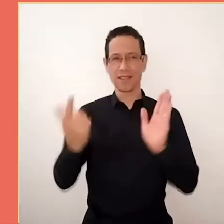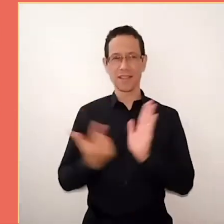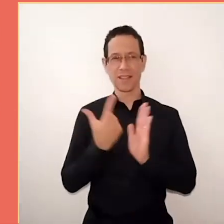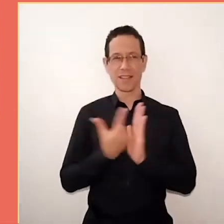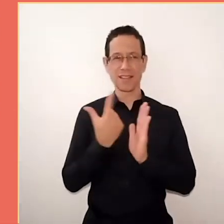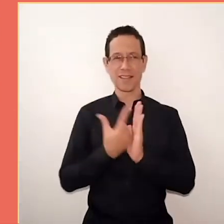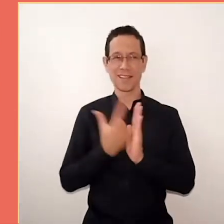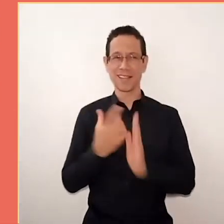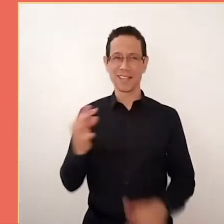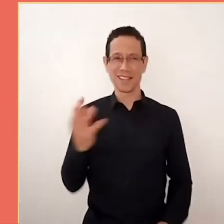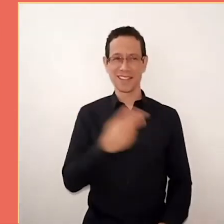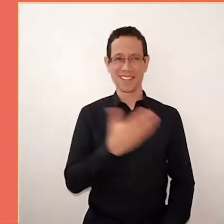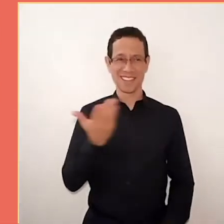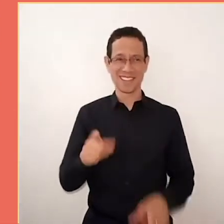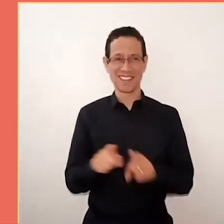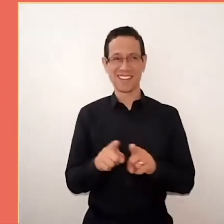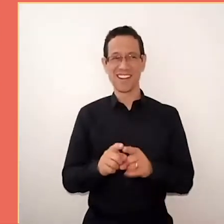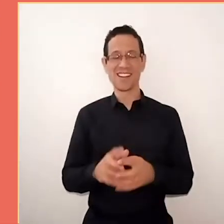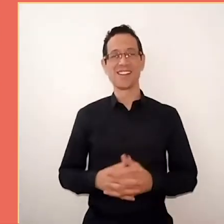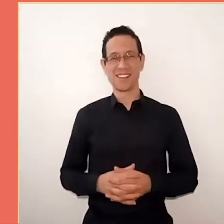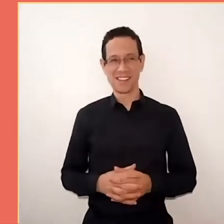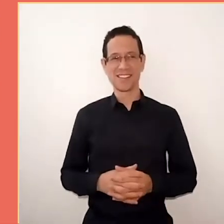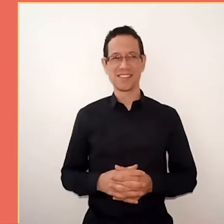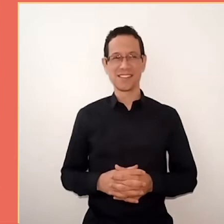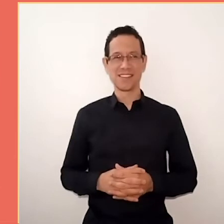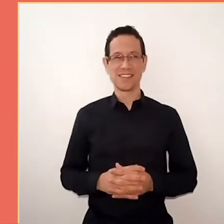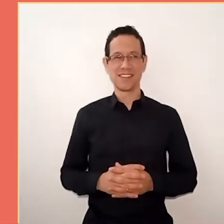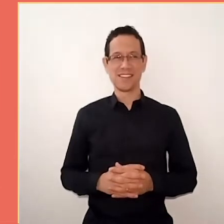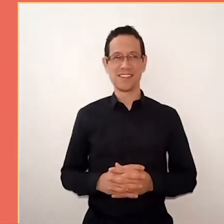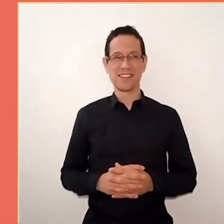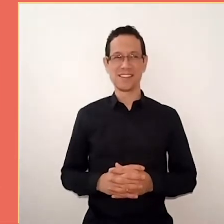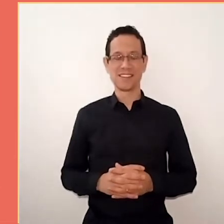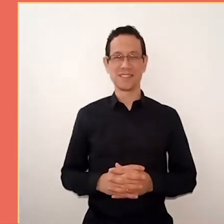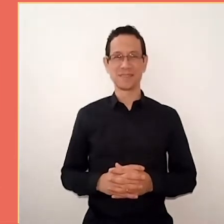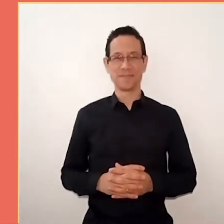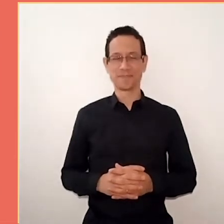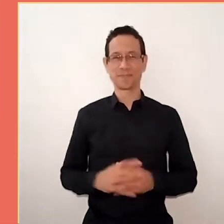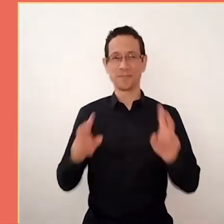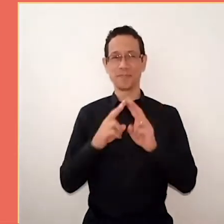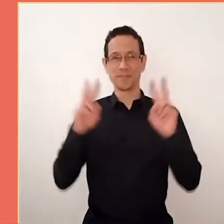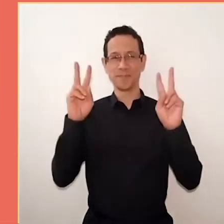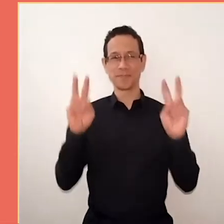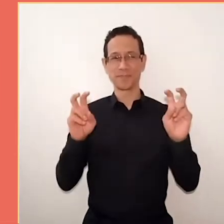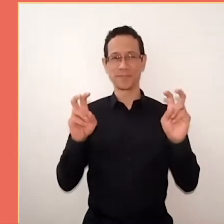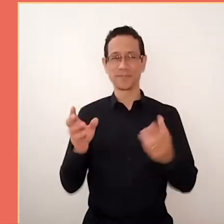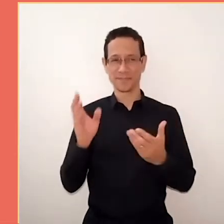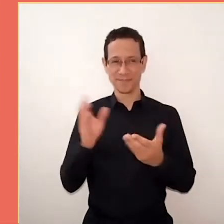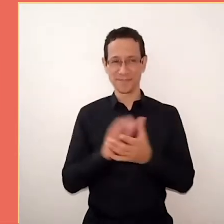a Luciana vai ser uma exceção. Bom, esse tema, Dolores, e o pessoal que está todo aqui,